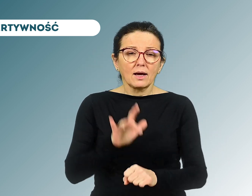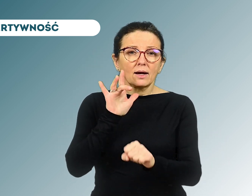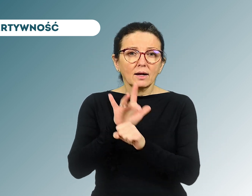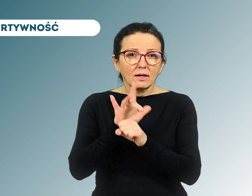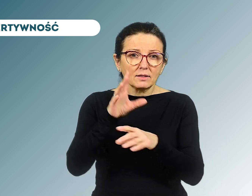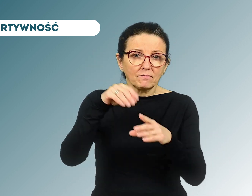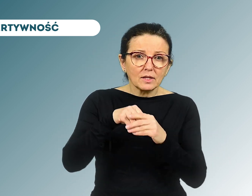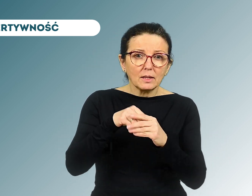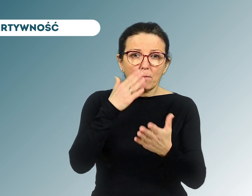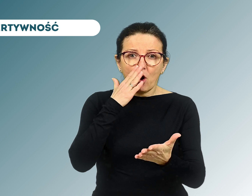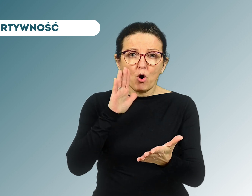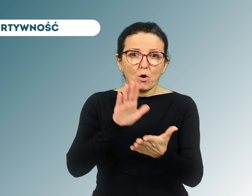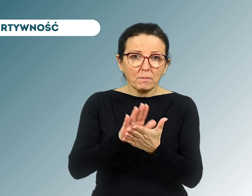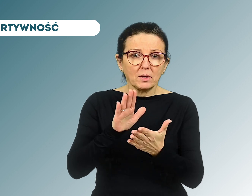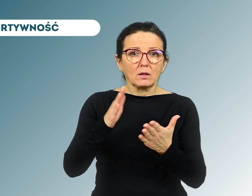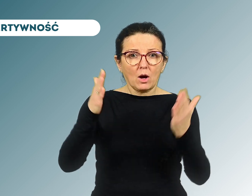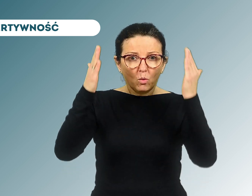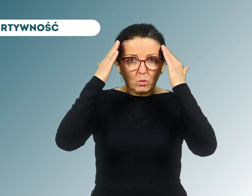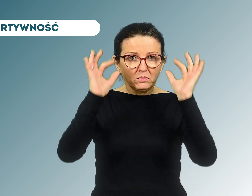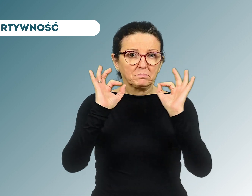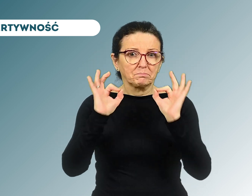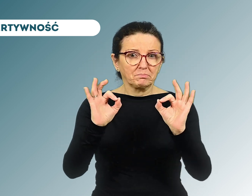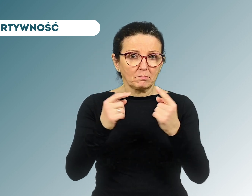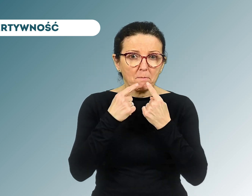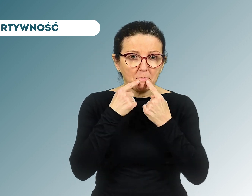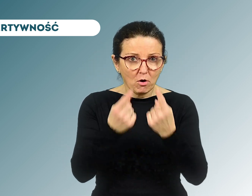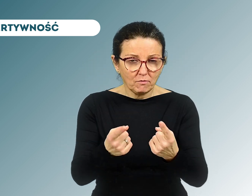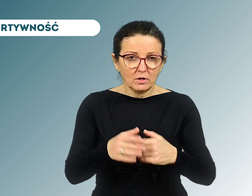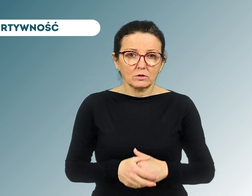formułowania opinii i krytyki,